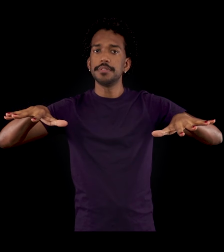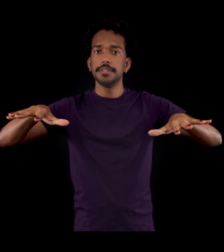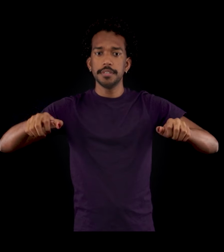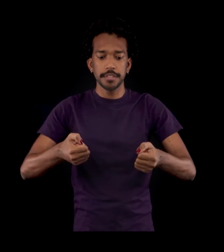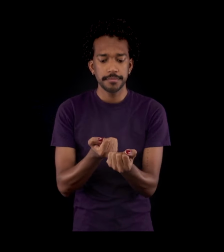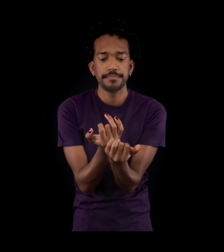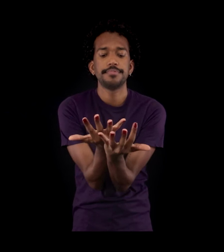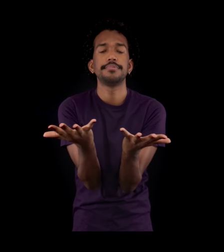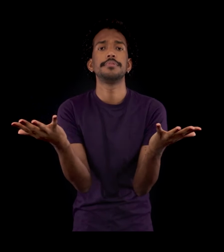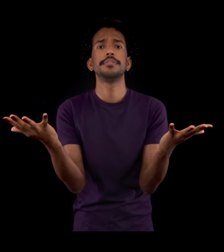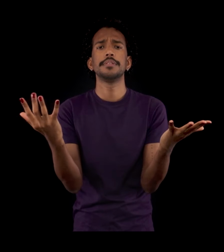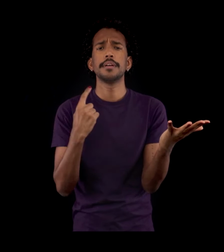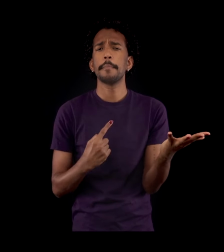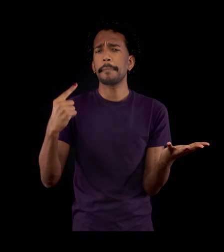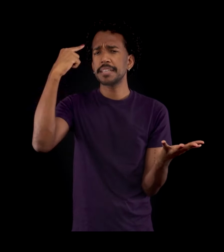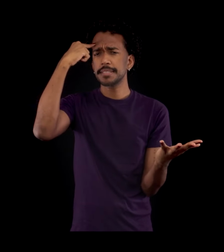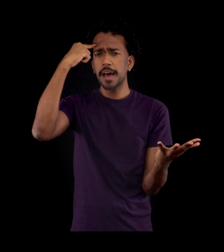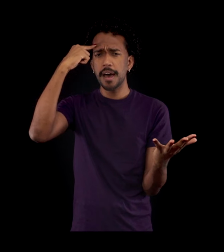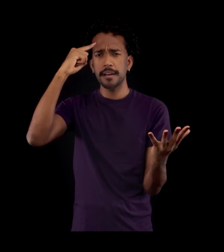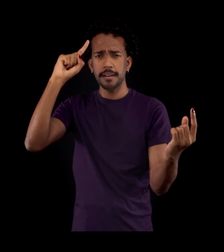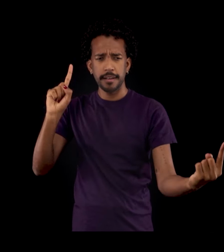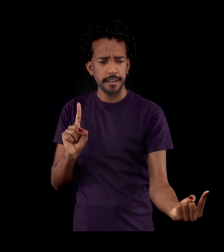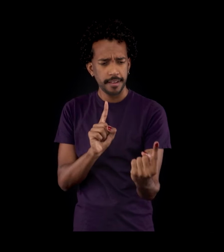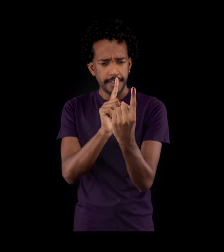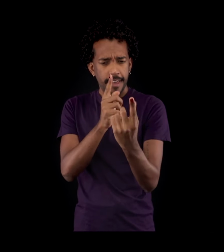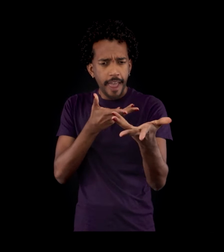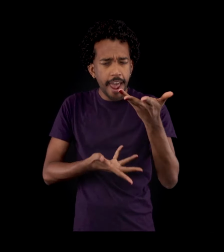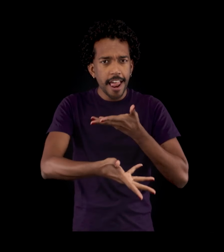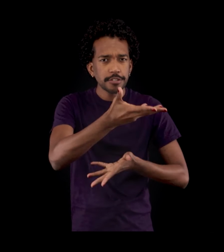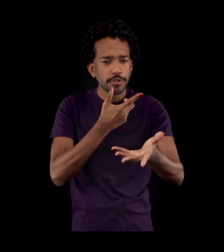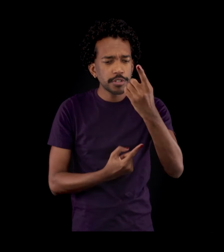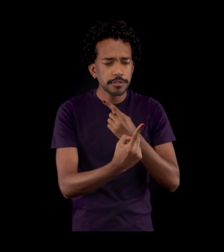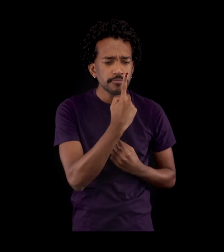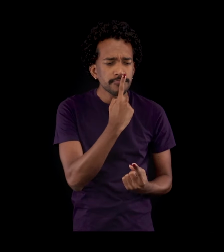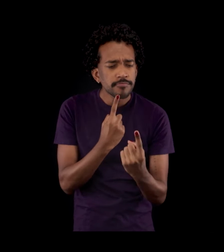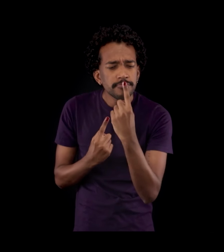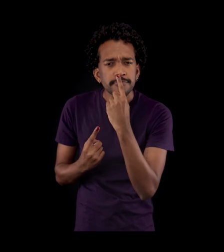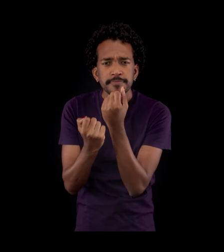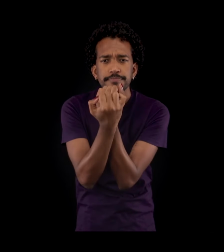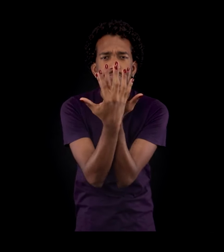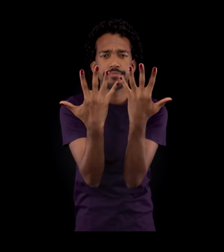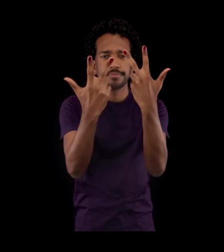pensar a intimidade das relações entre tantos corpos